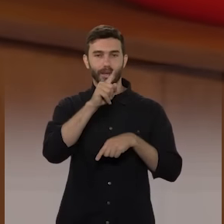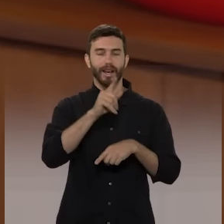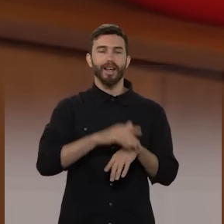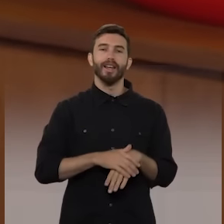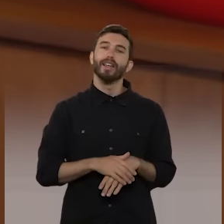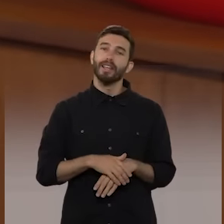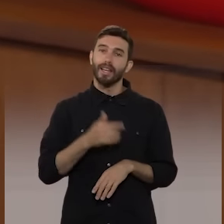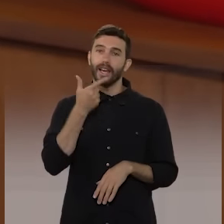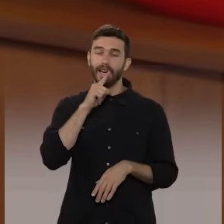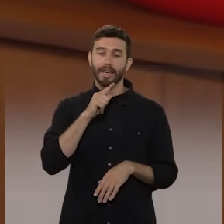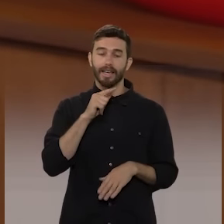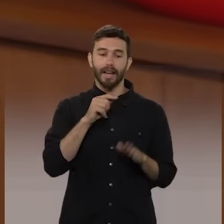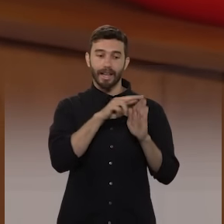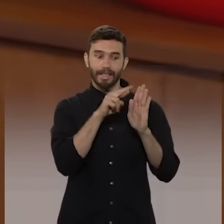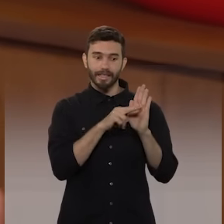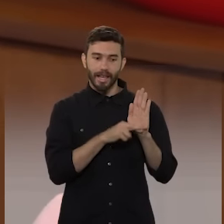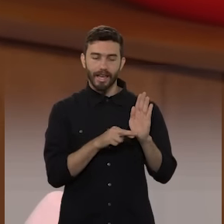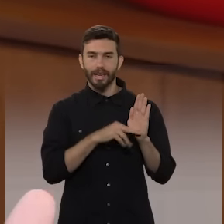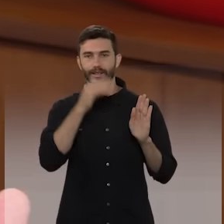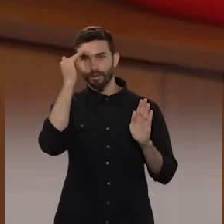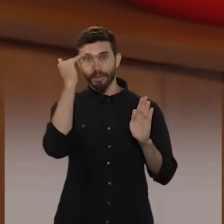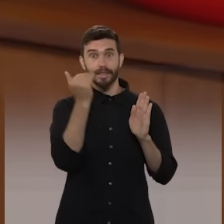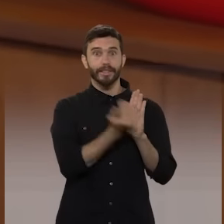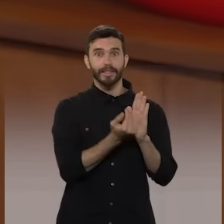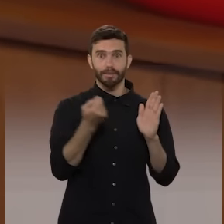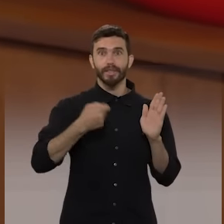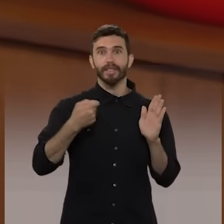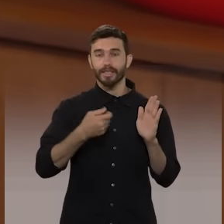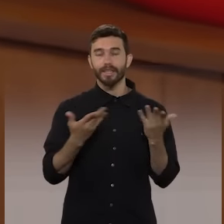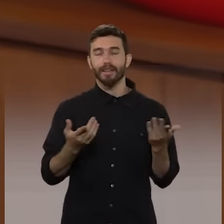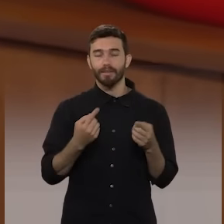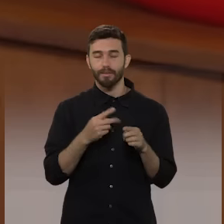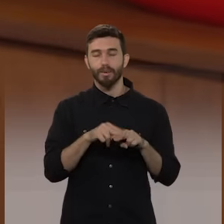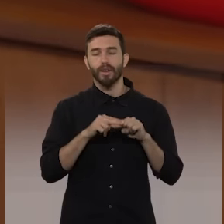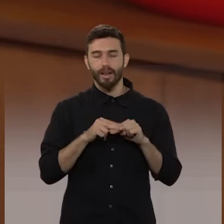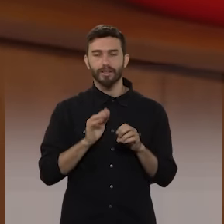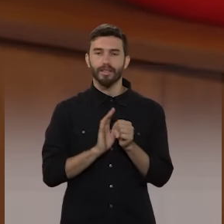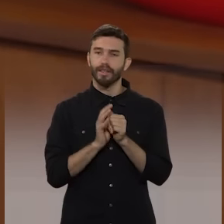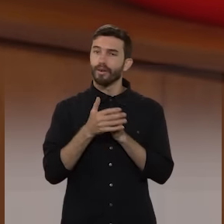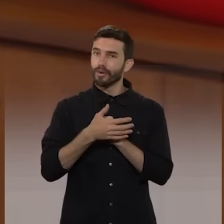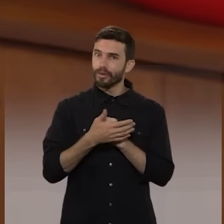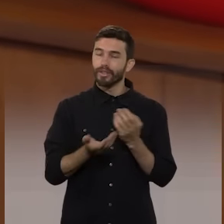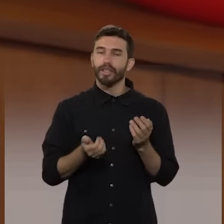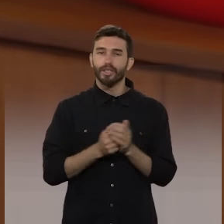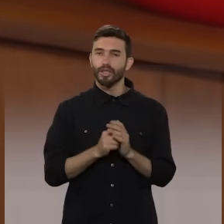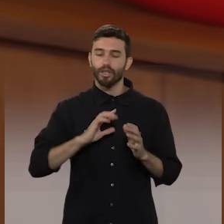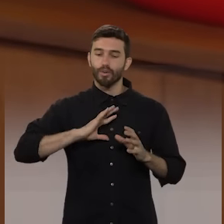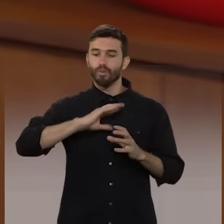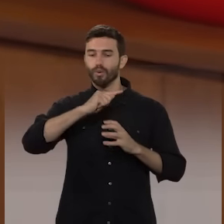processos que eram necessários, sem dúvida, pela condição que o mundo vivia naquele momento. Mas